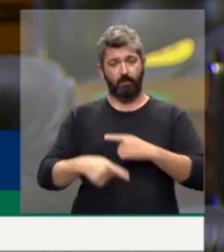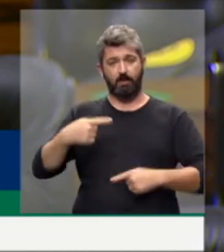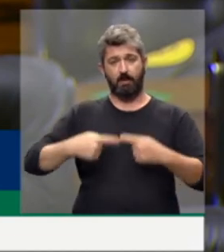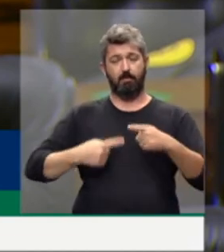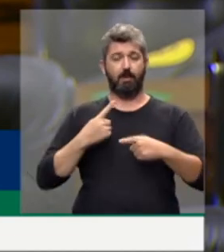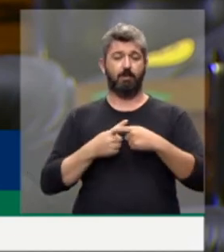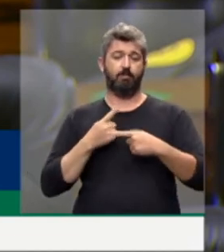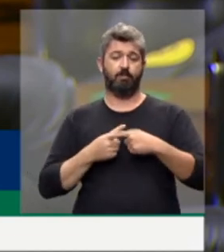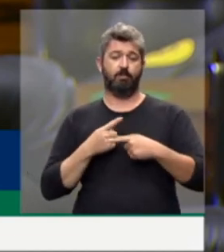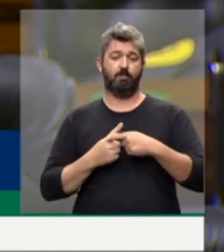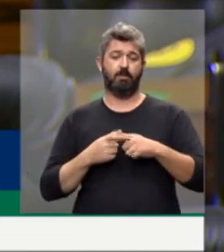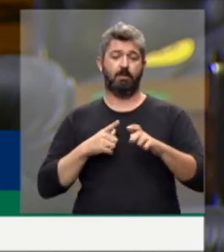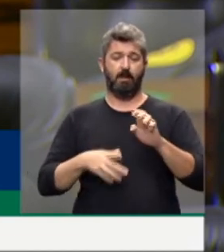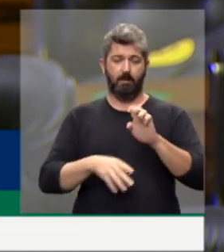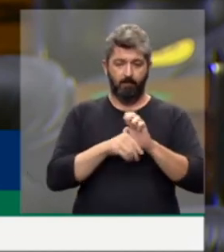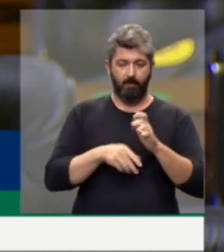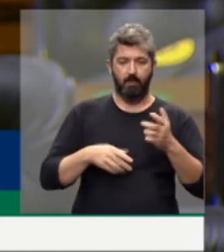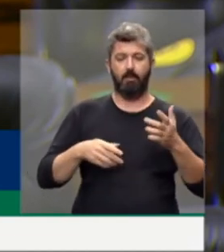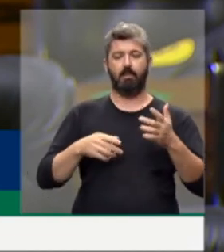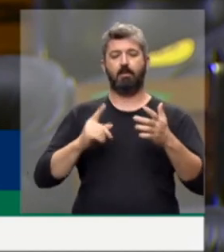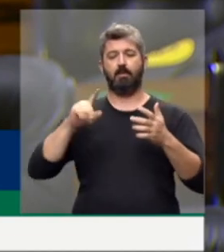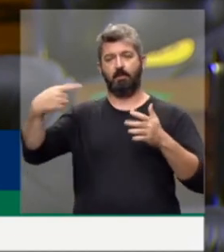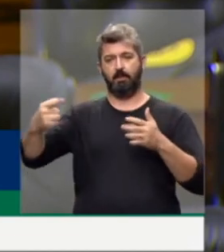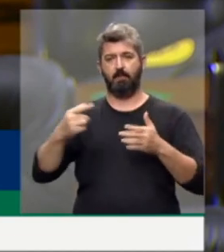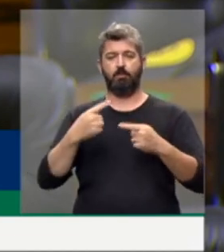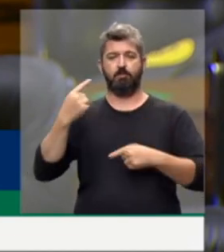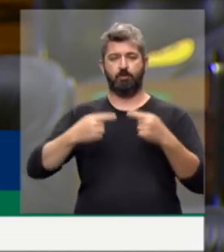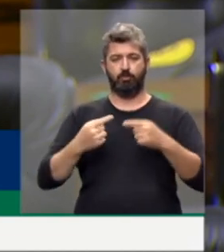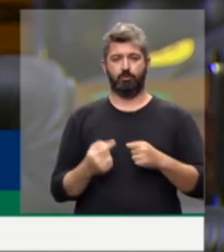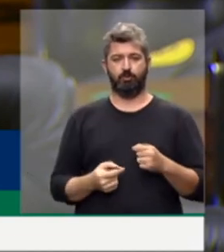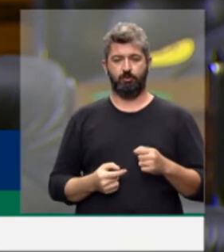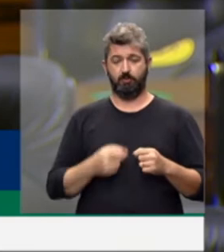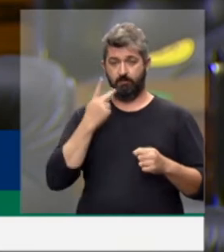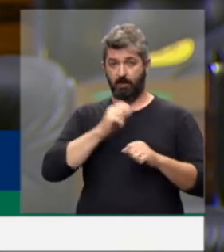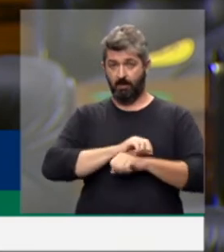APELO PARA QUE O GOVERNO E PARTIDOS POSSAM ASSIM ENTENDER E APROFUNDAR O DEBATE, ATÉ PORQUE TEREMOS AS EMENDAS A